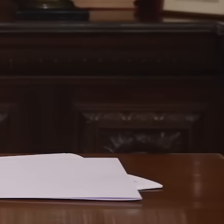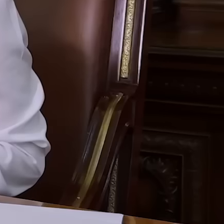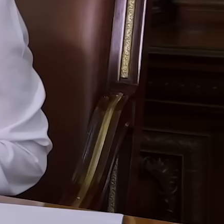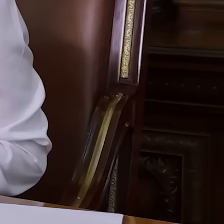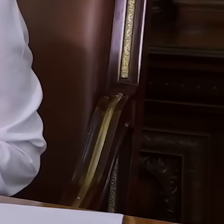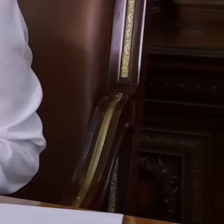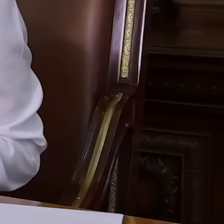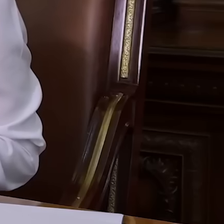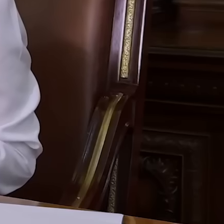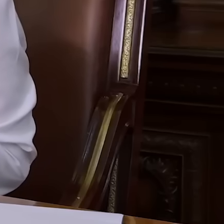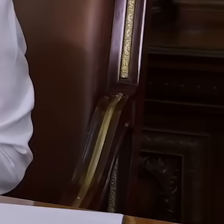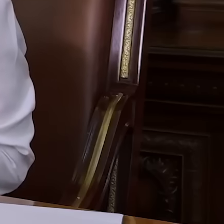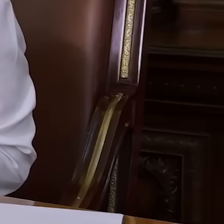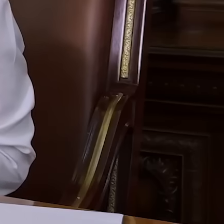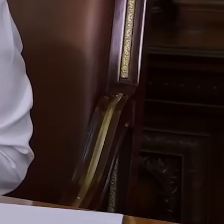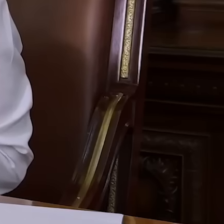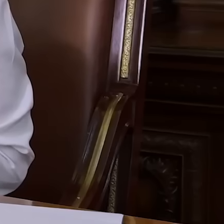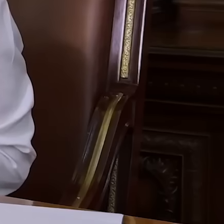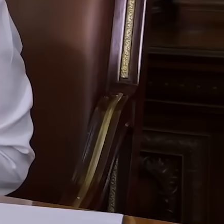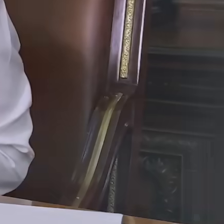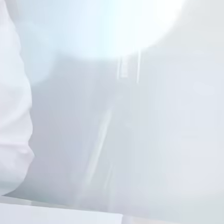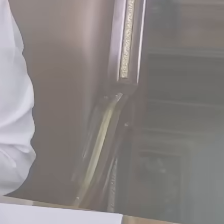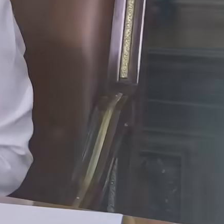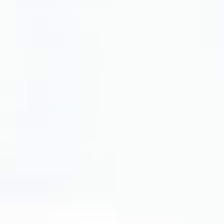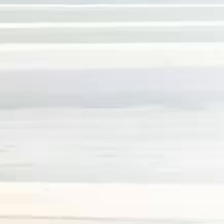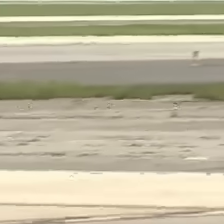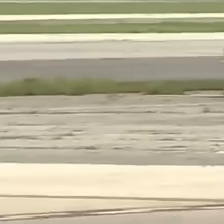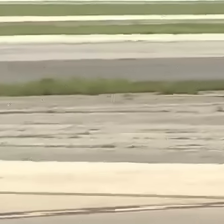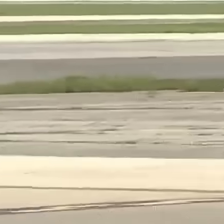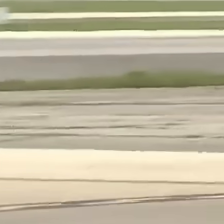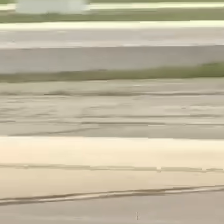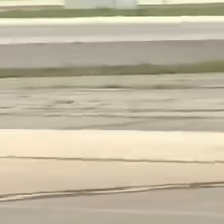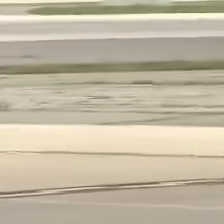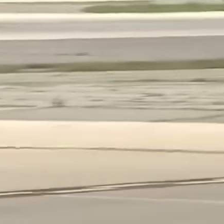de Aviación presentó los objetivos y metas destinadas para los próximos años,